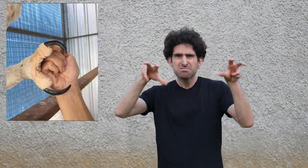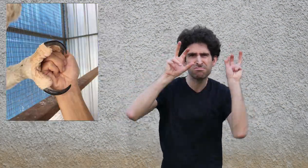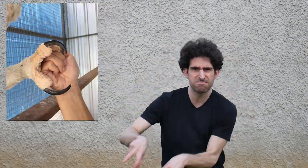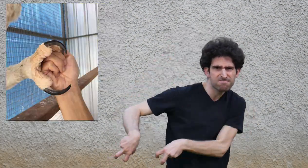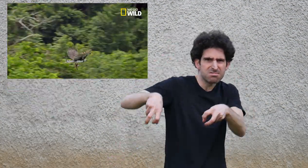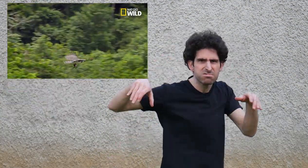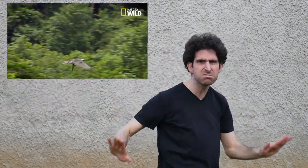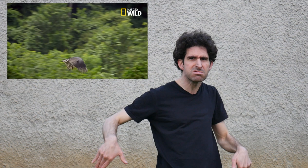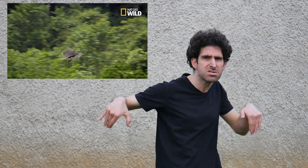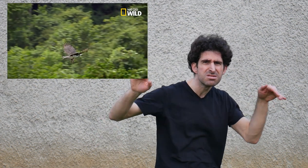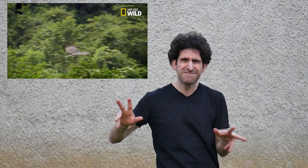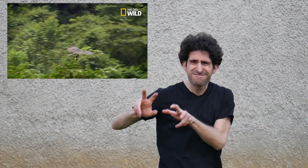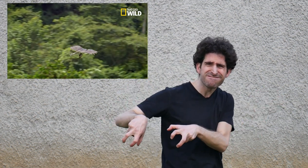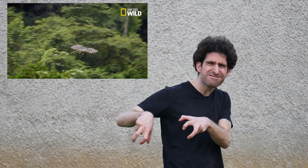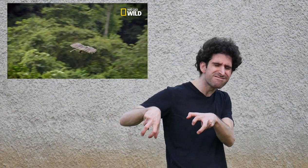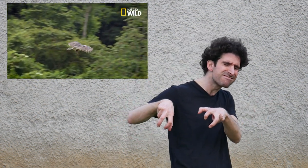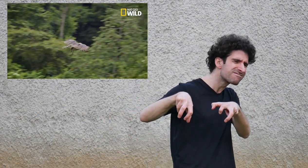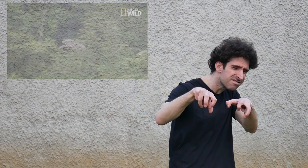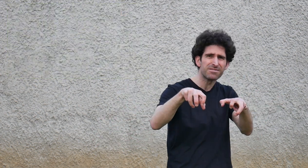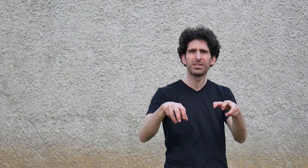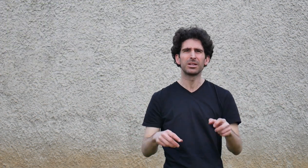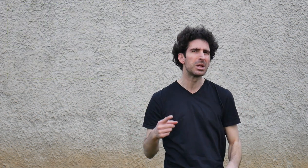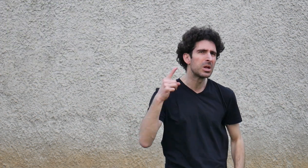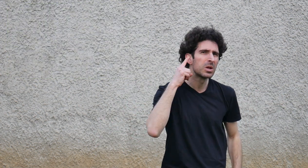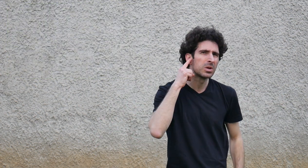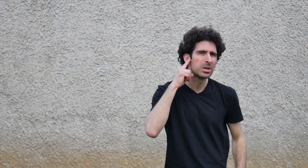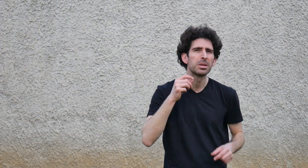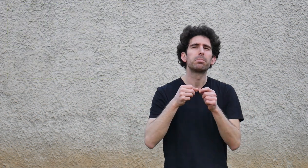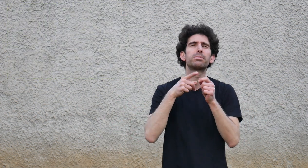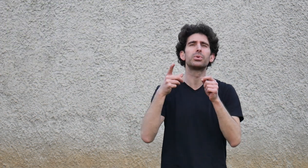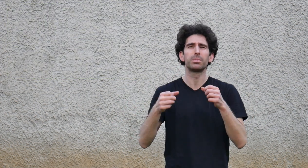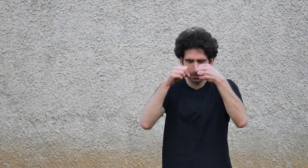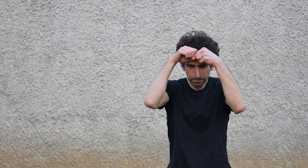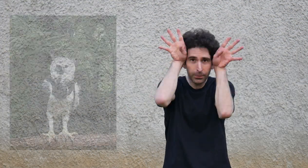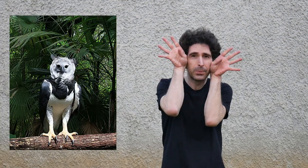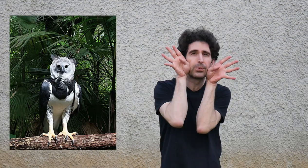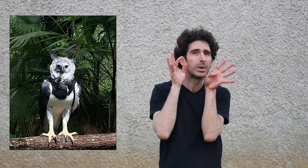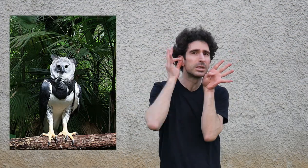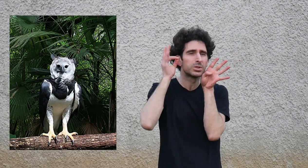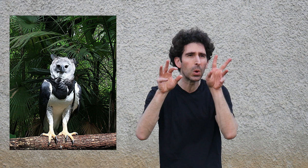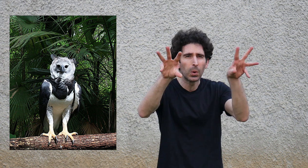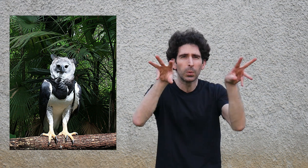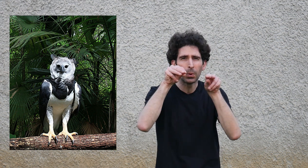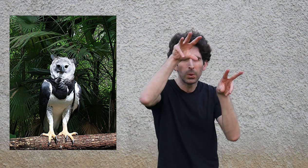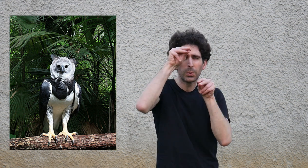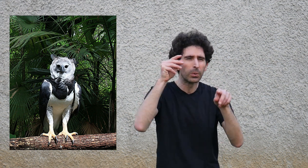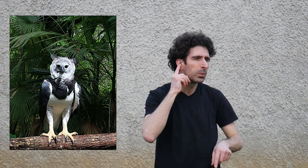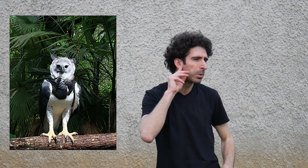et peuvent capturer un animal au vol. Il est muni d'un collier de plumes pour récolter les sons